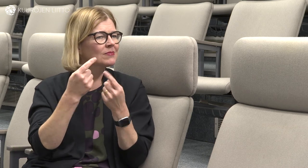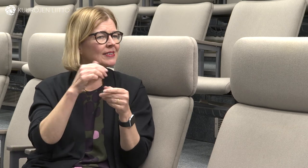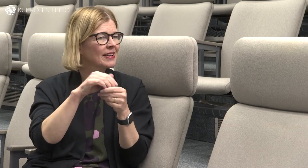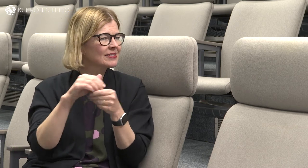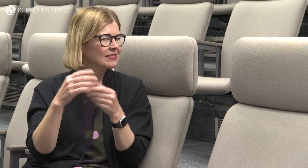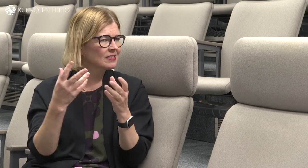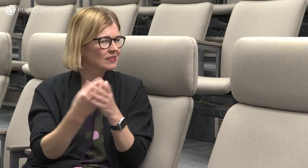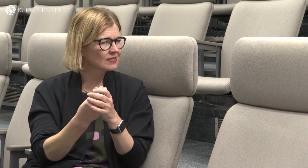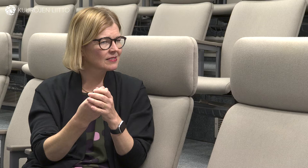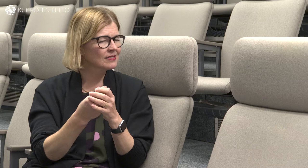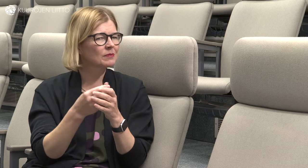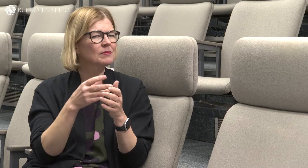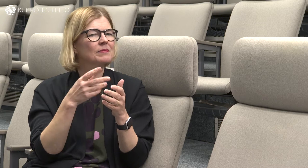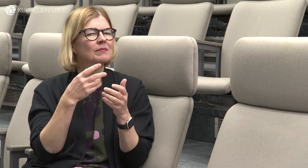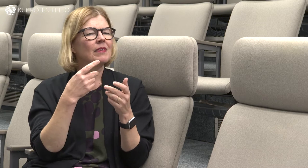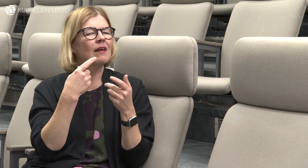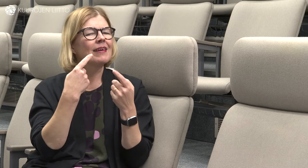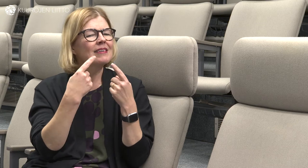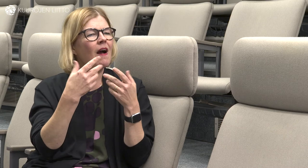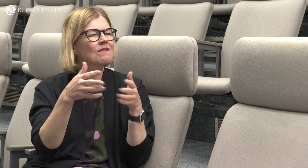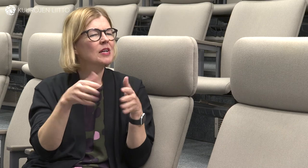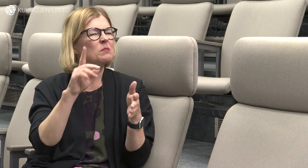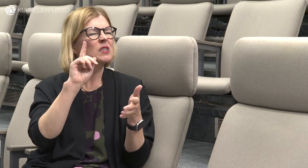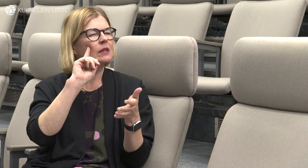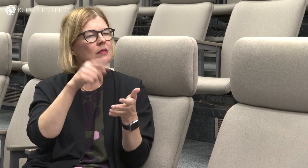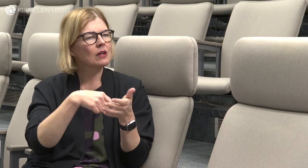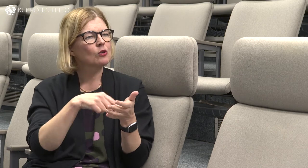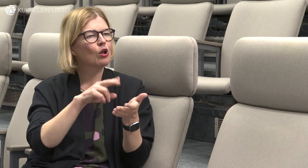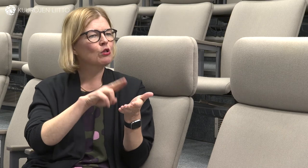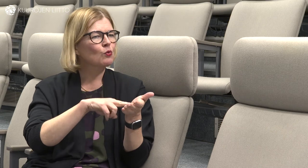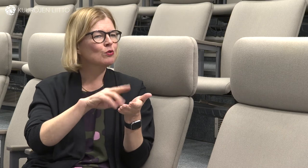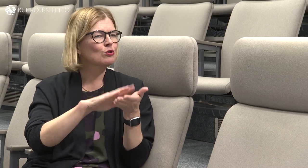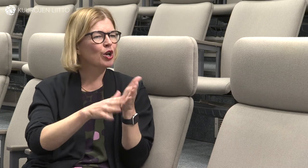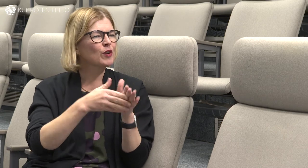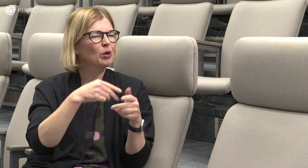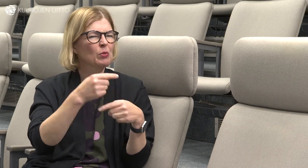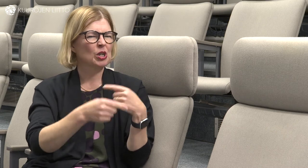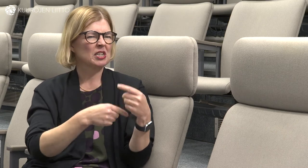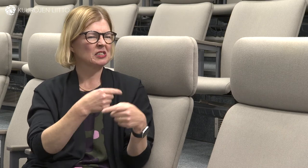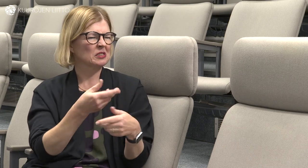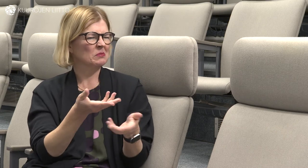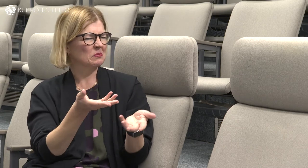jäsenistön kanssa siitä, mitä totuus- ja sovintoprosessilla -